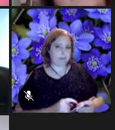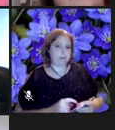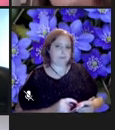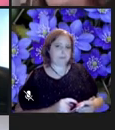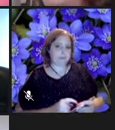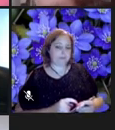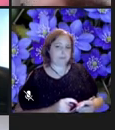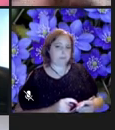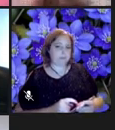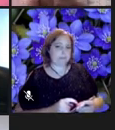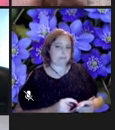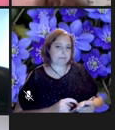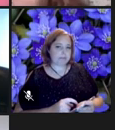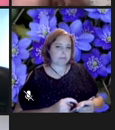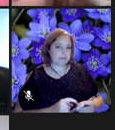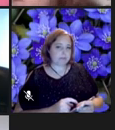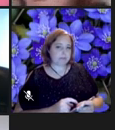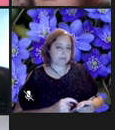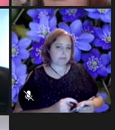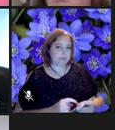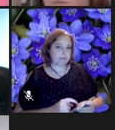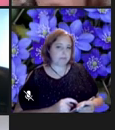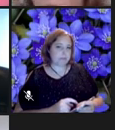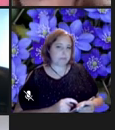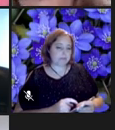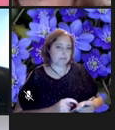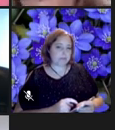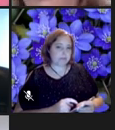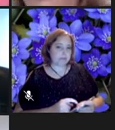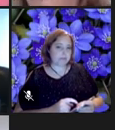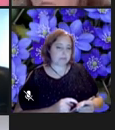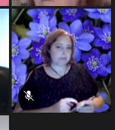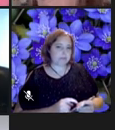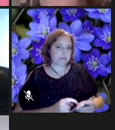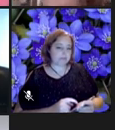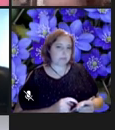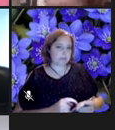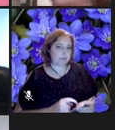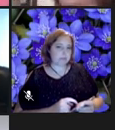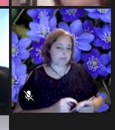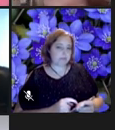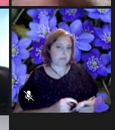Om den här Motionen inte skulle varit bifallen istället för att Anse som det Svara Men